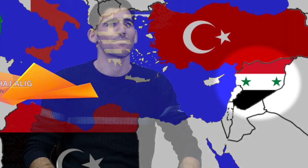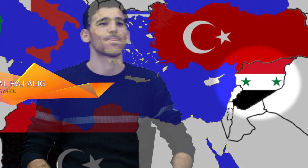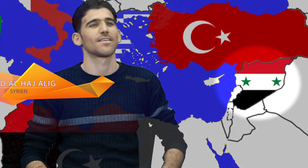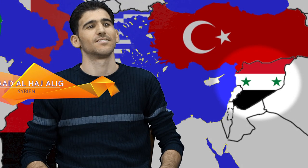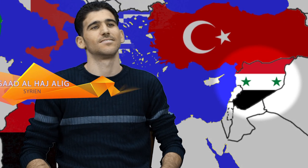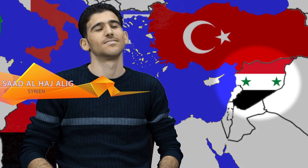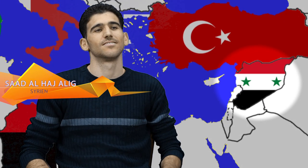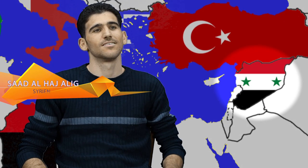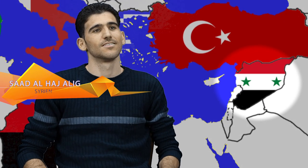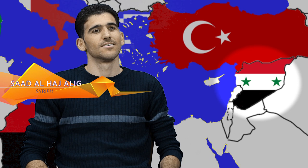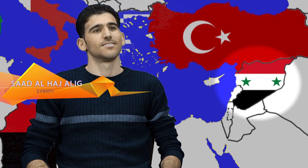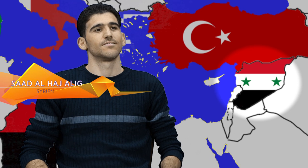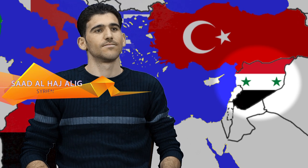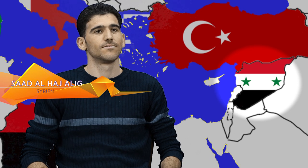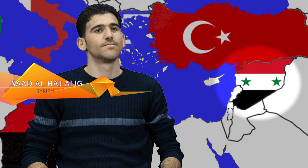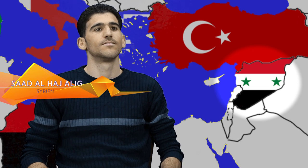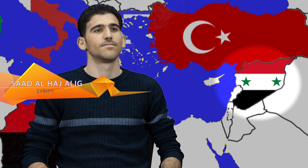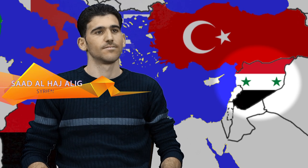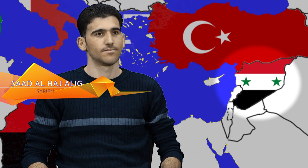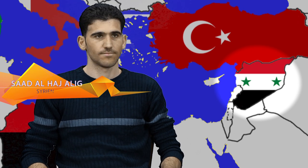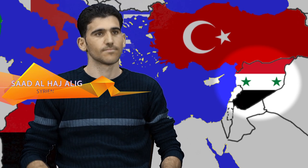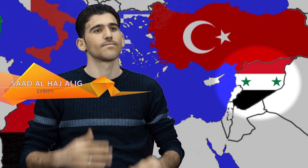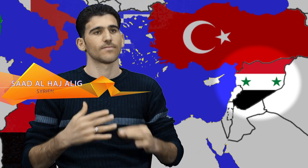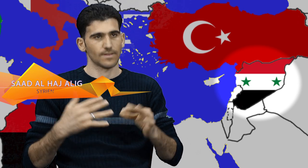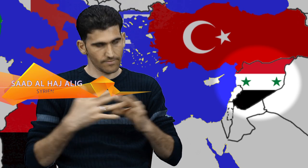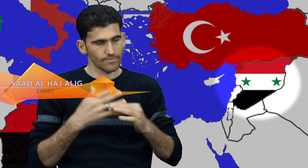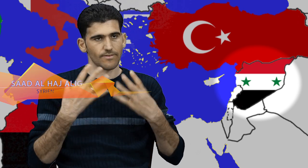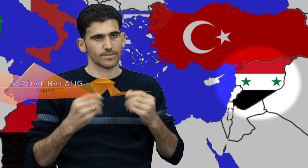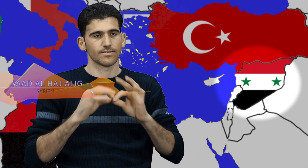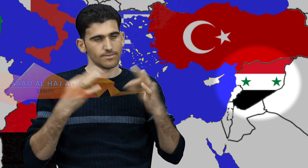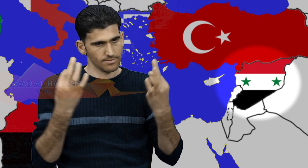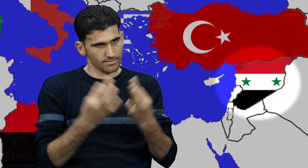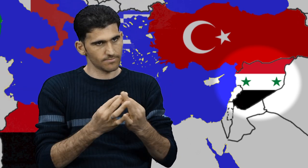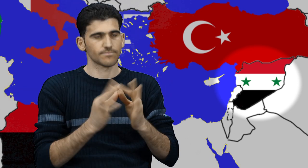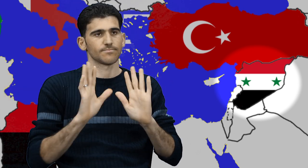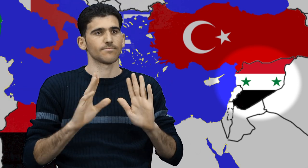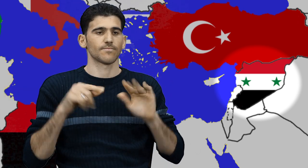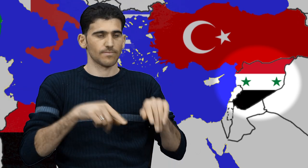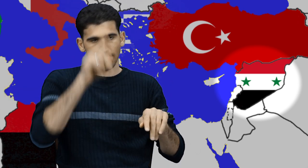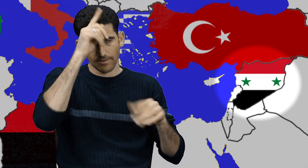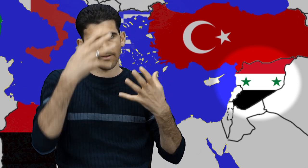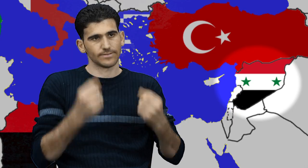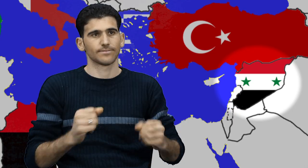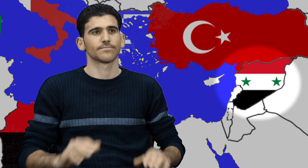Bin der Saad aus Syrien. Habe meine Frau und meine Familie auch hier in Deutschland.